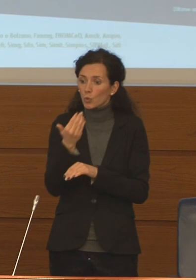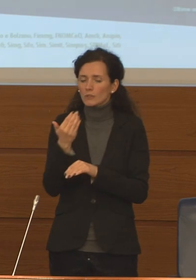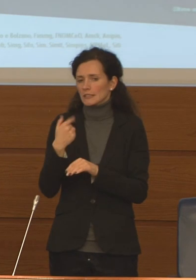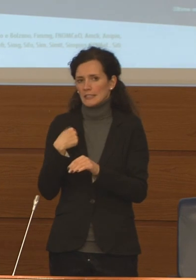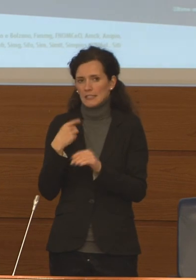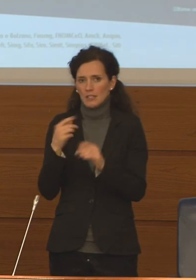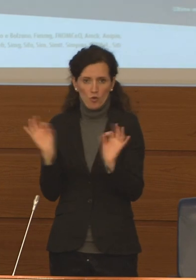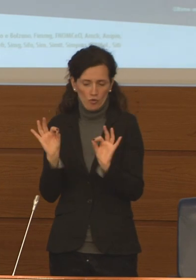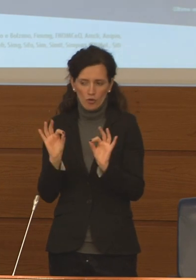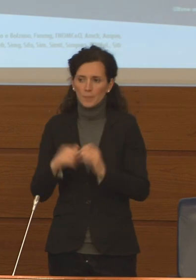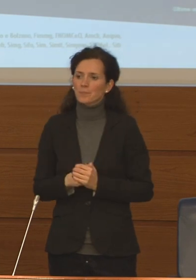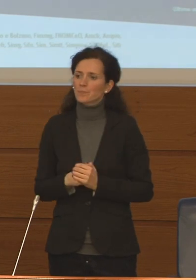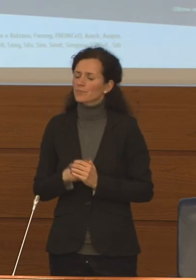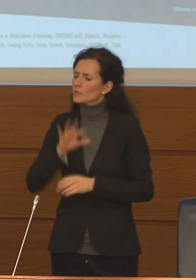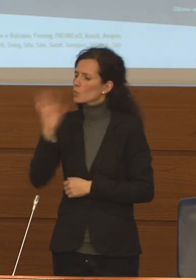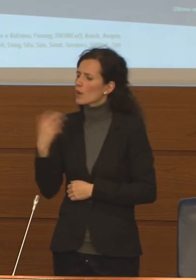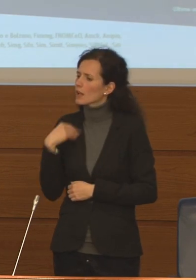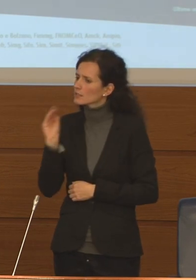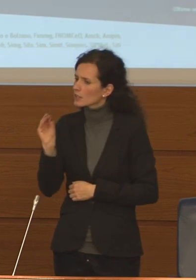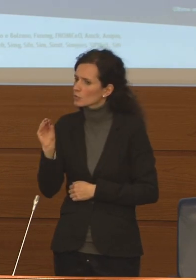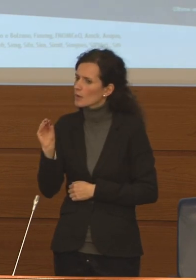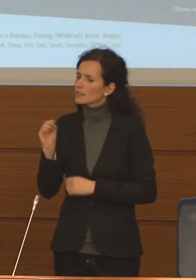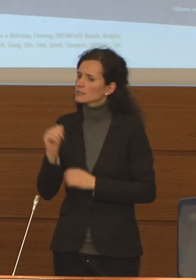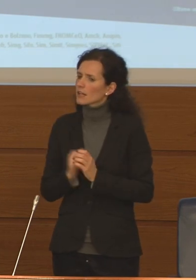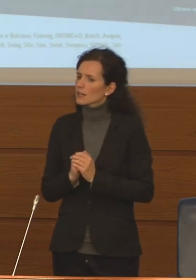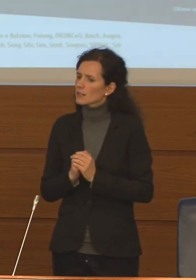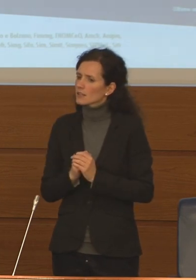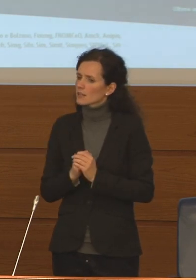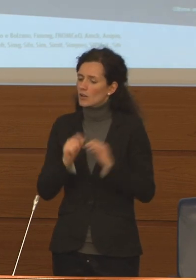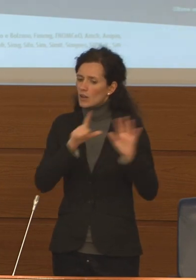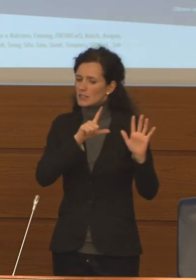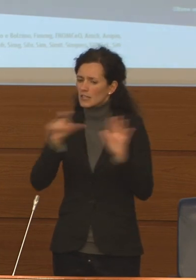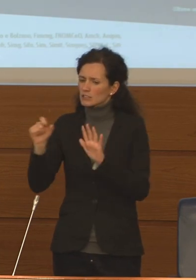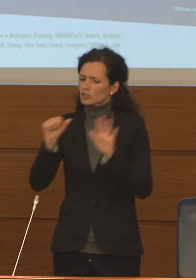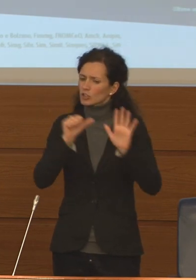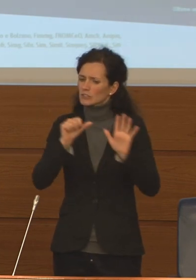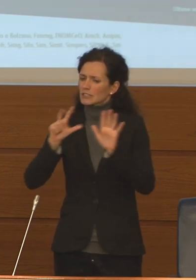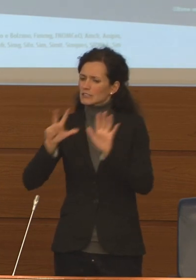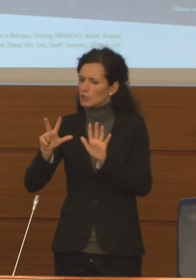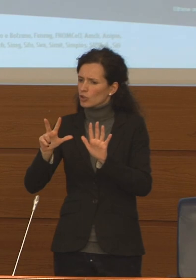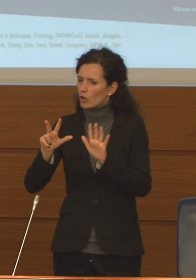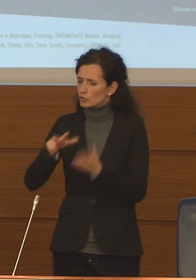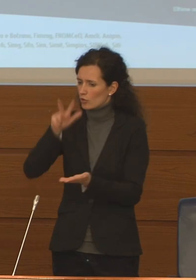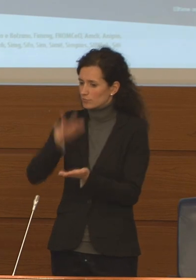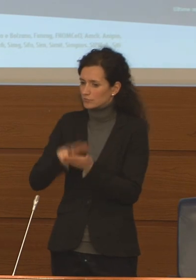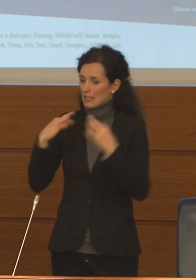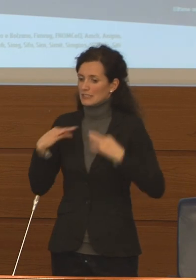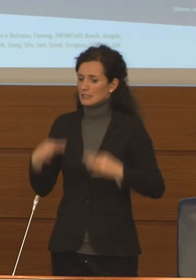(domanda giornalista) Sui casi, 778, confermati dall'Istituto Superiore di Sanità